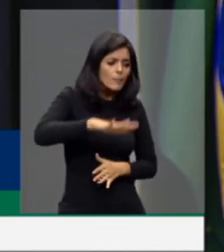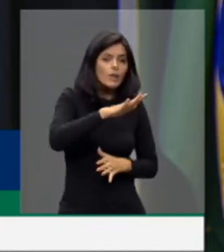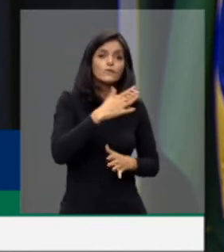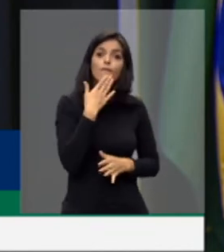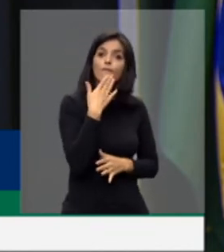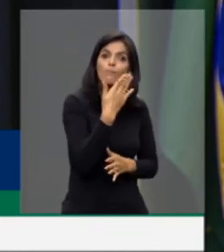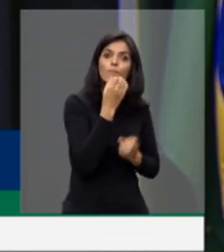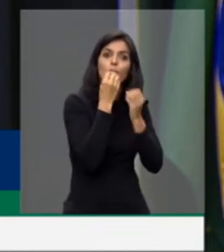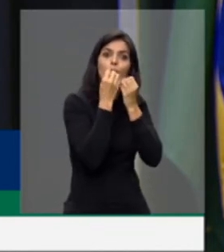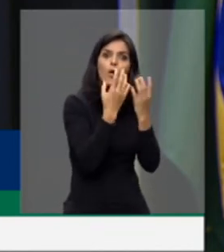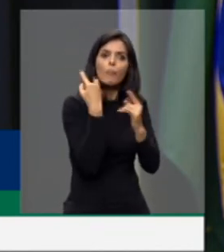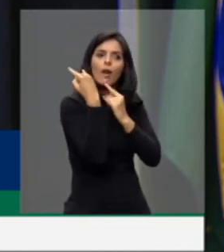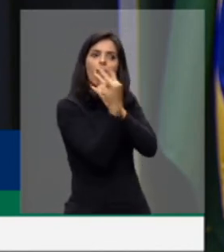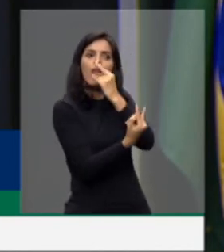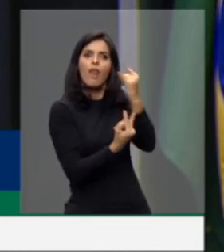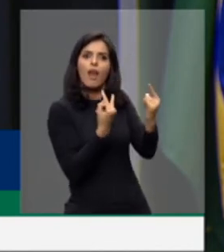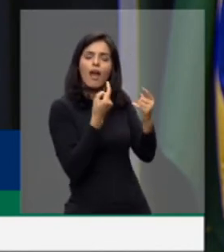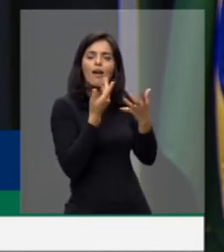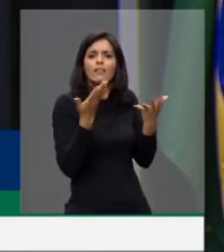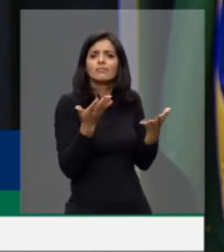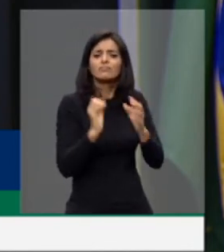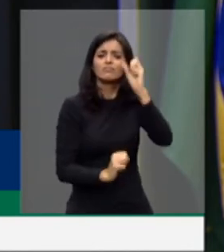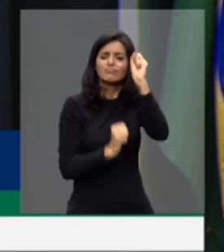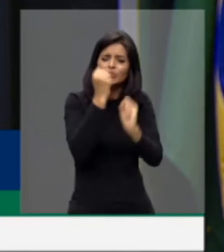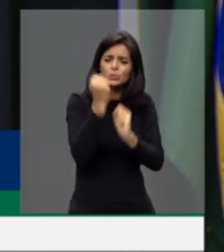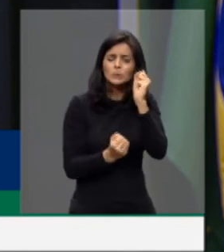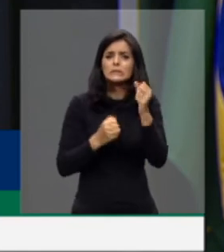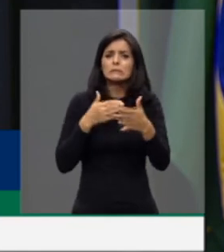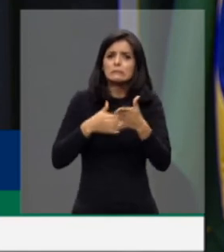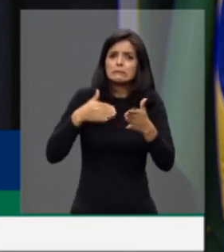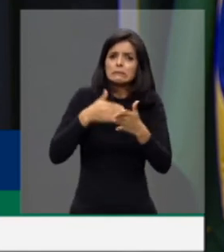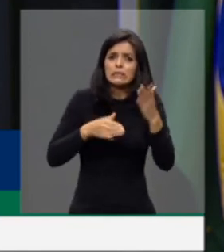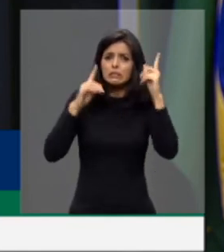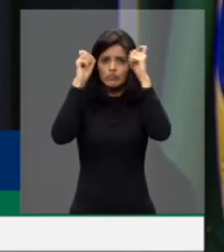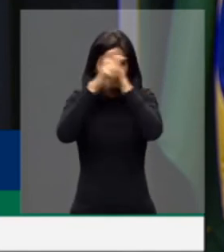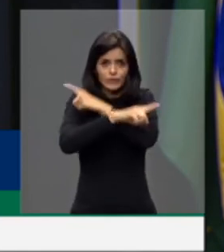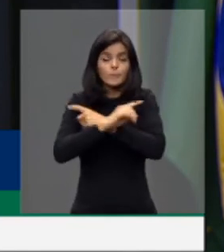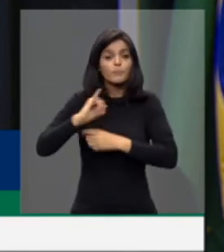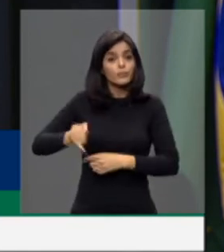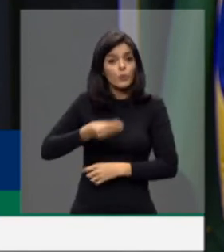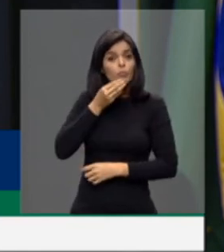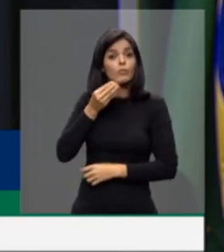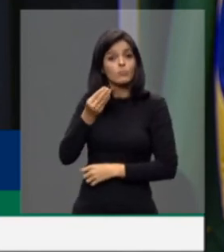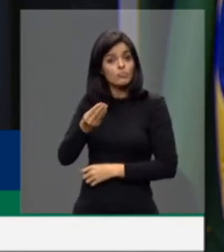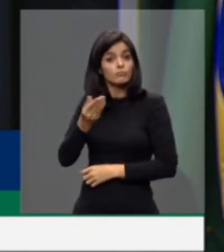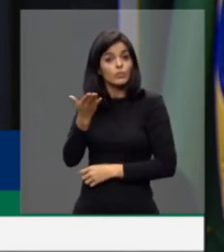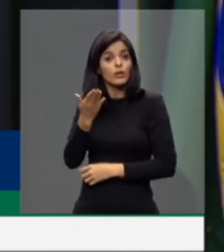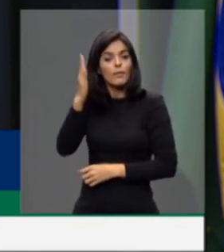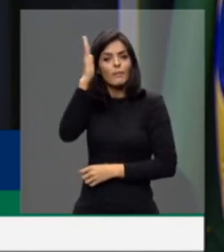VÍTIMA DOS GOVERNOS QUE POR AQUI PASSARAM, QUE NÃO SOUBERAM CRIAR UM AMBIENTE DE NEGÓCIOS FAVORÁVEL. AS INDÚSTRIAS TRABALHAM COM DIFICULDADES, E ESSA SERIA UMA